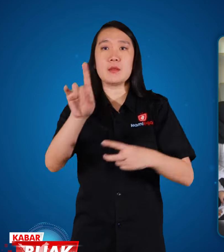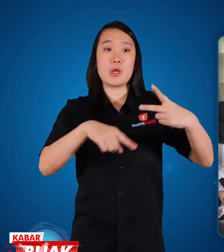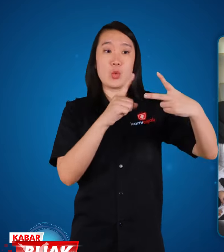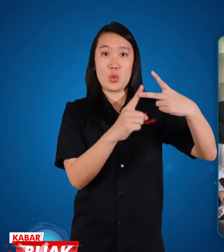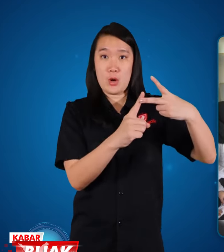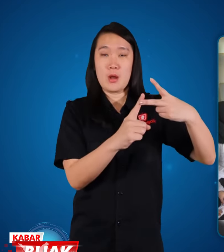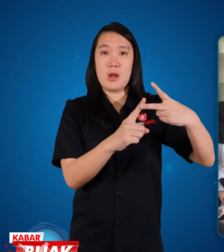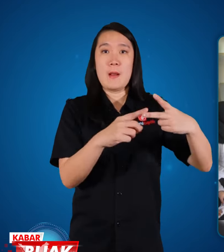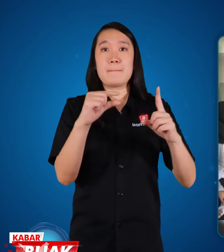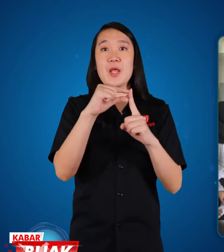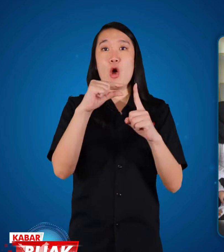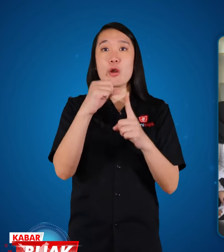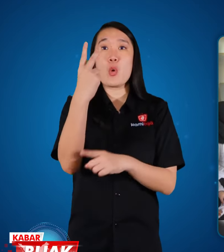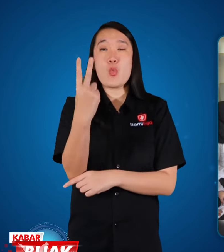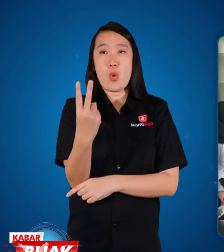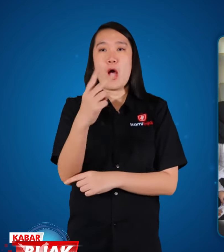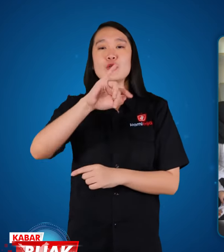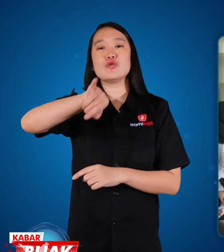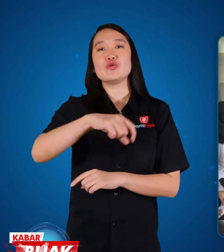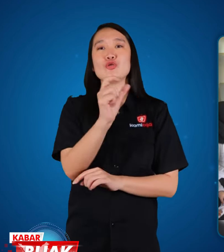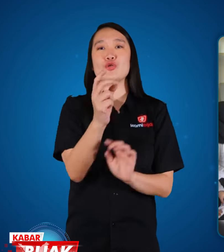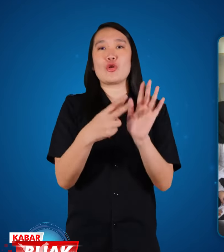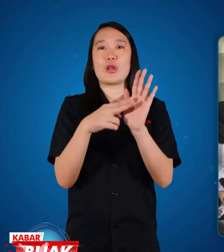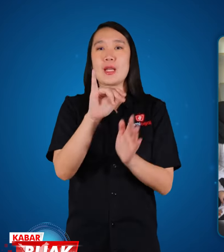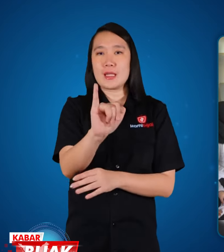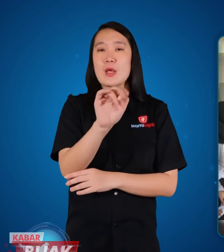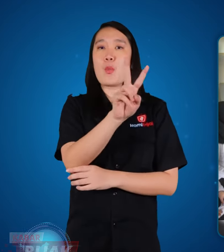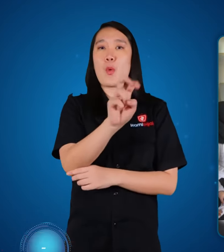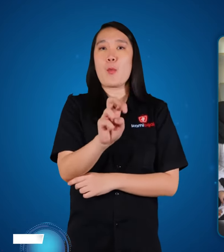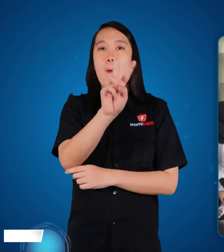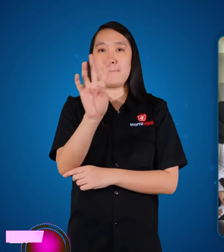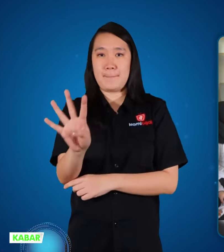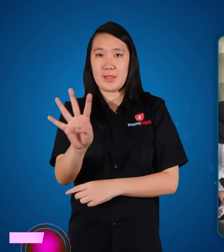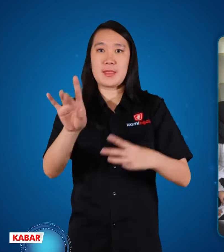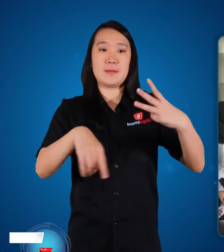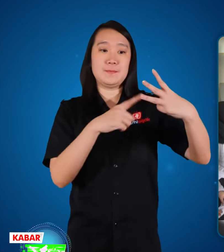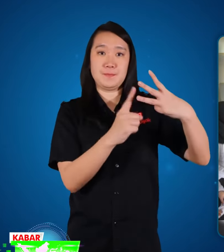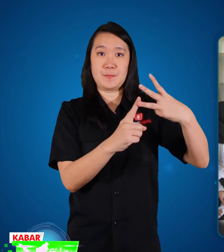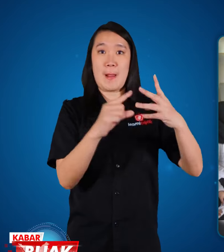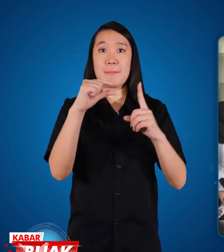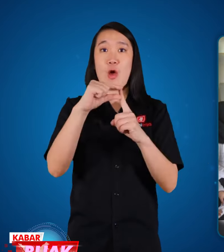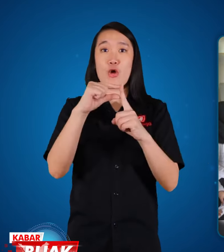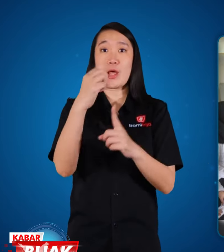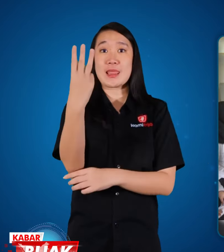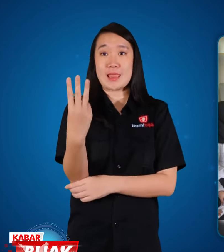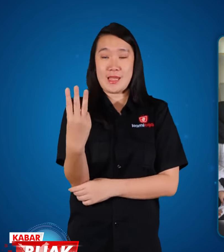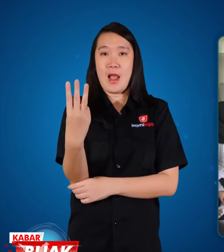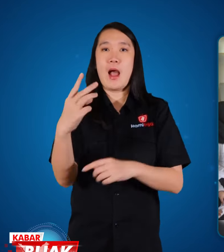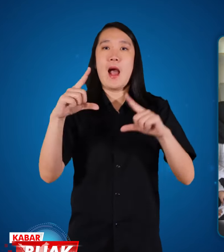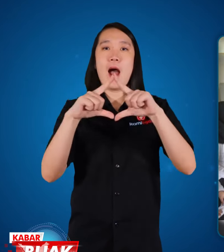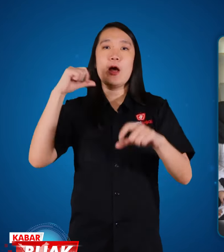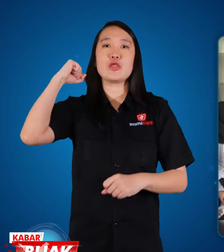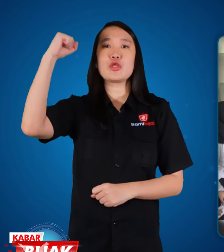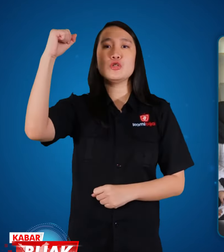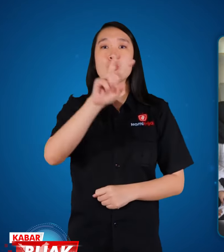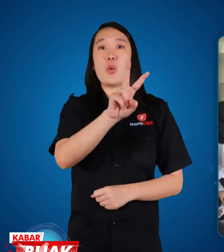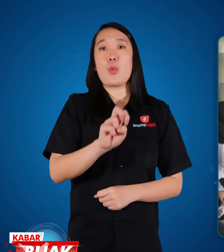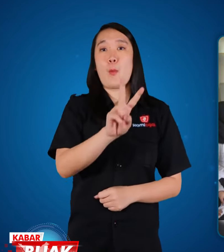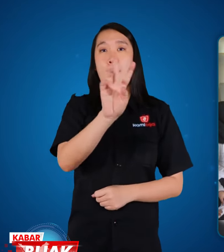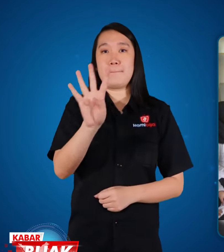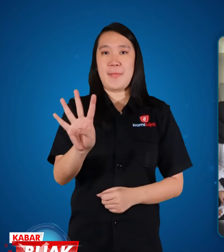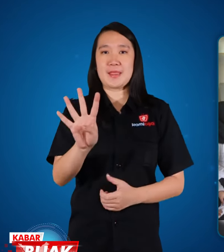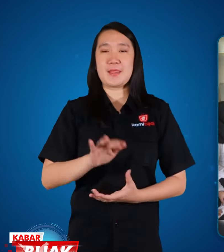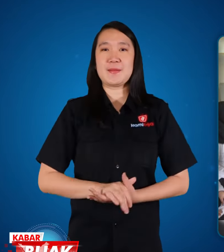Periode II : Juni 2024 Periode III : Agustus 2024